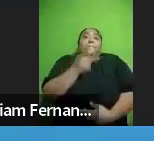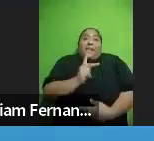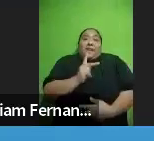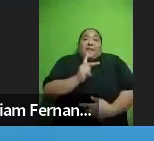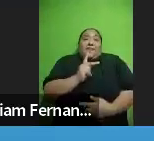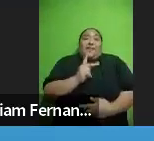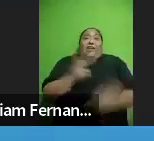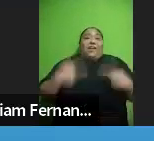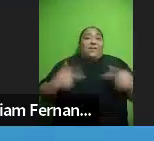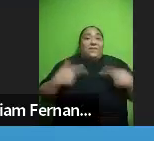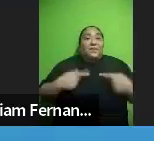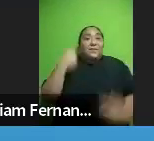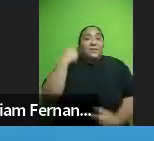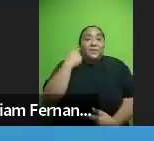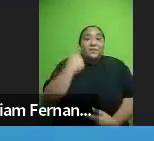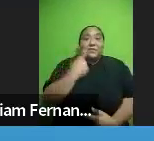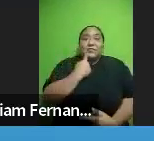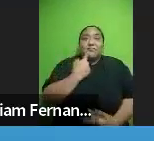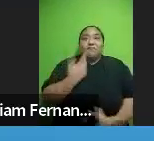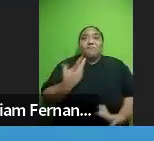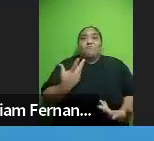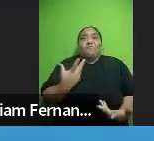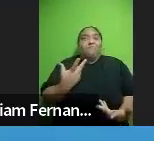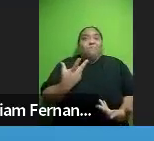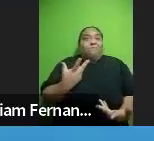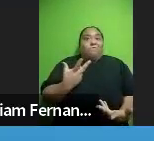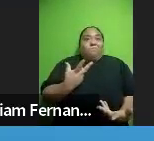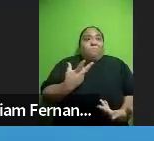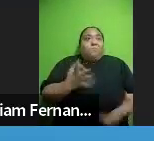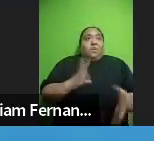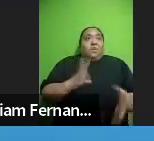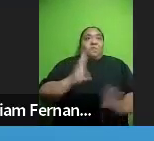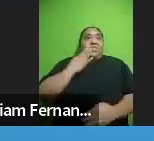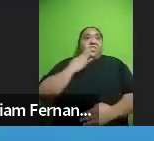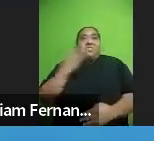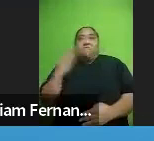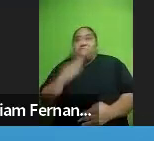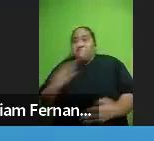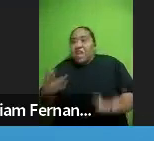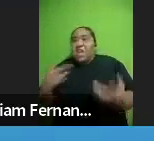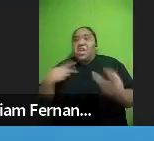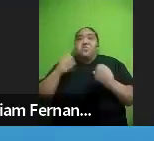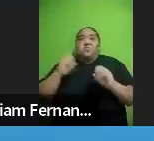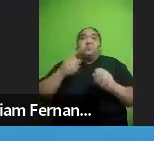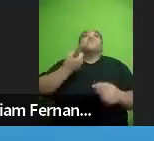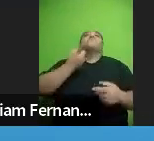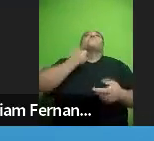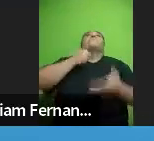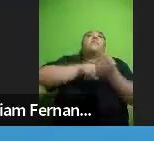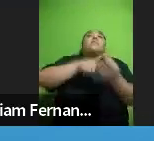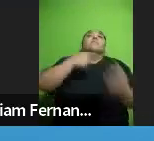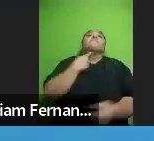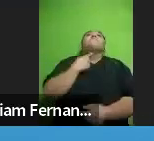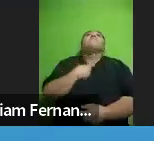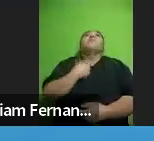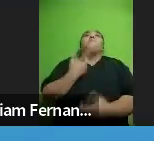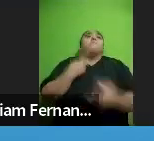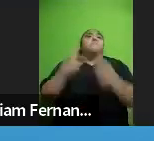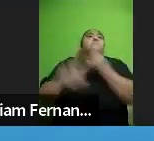la persona sorda no tiene la persona sorda, no tiene ninguna sorda no tiene ninguna te difícil na te eficiencia o no tiene ningún problema en sus Cuerdas